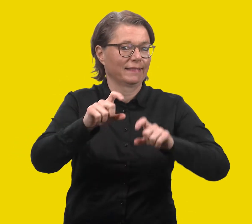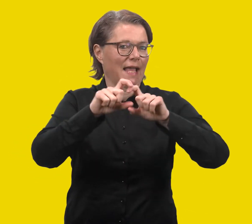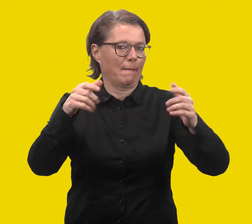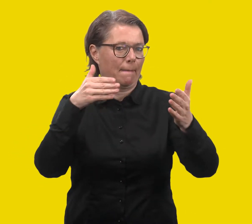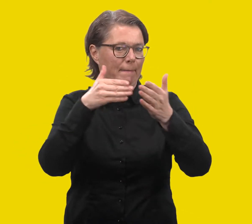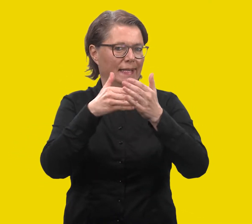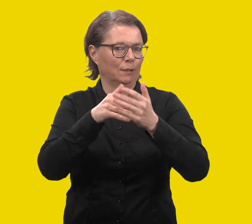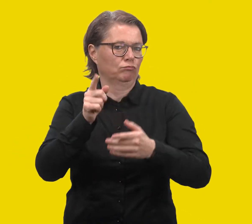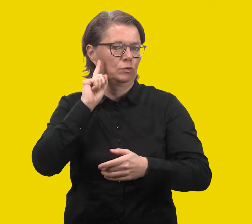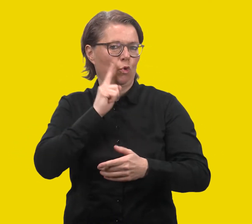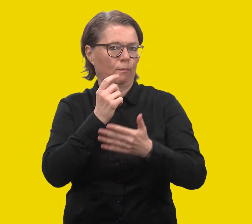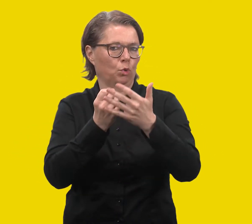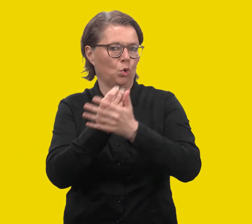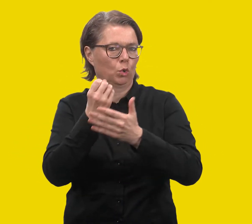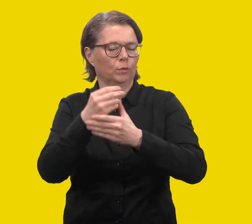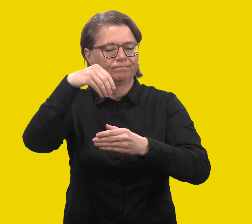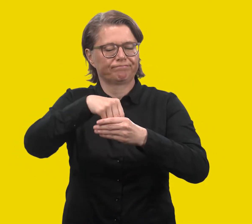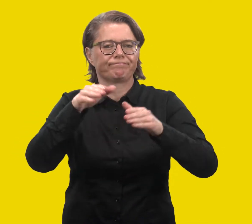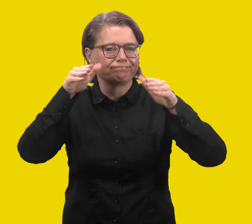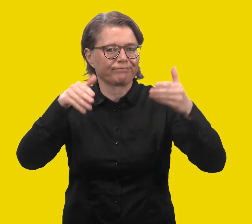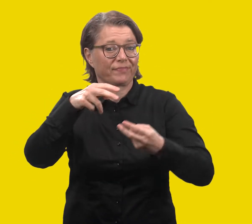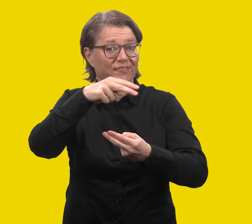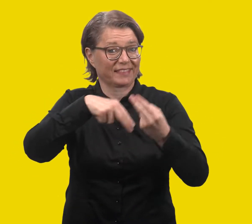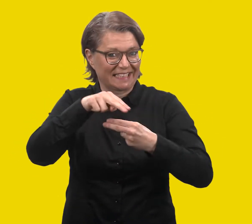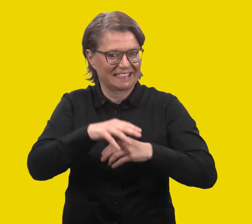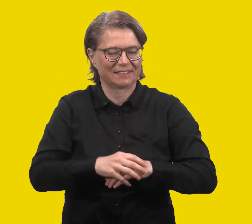zu Behinderten- und Taubenkultur im Tanz.